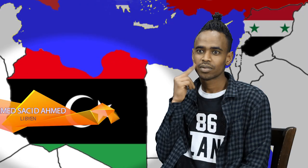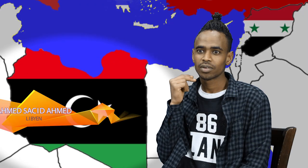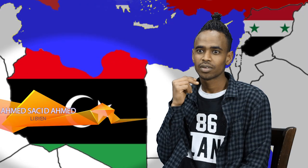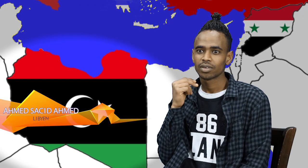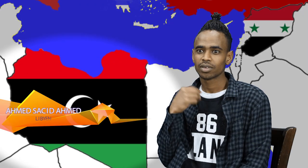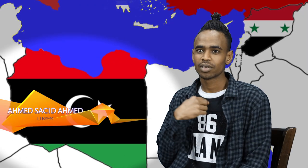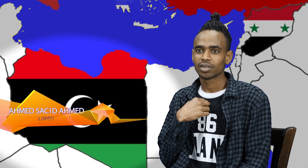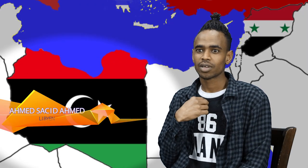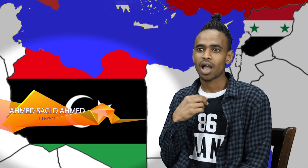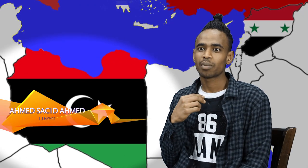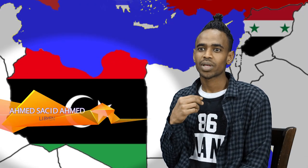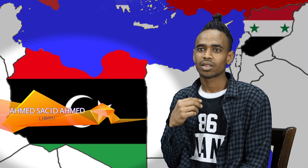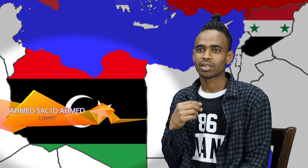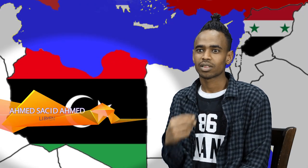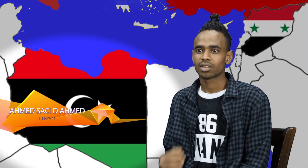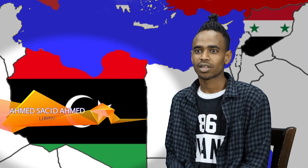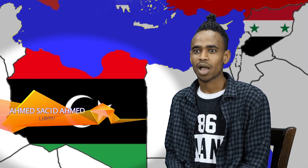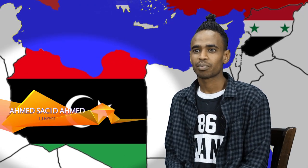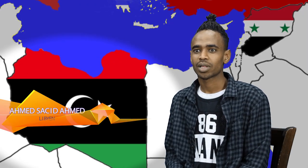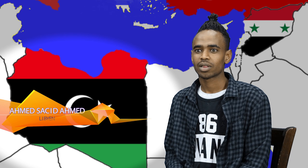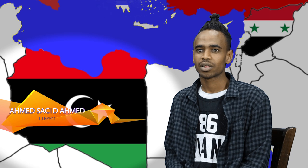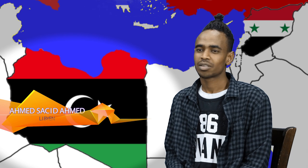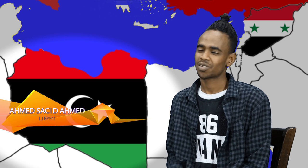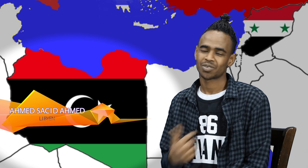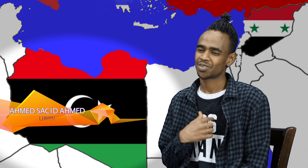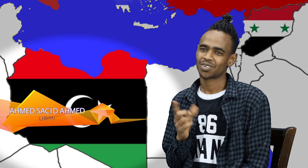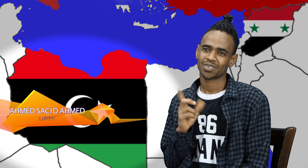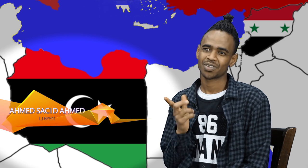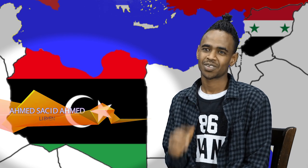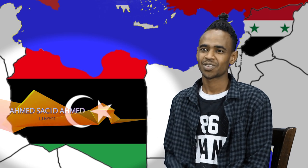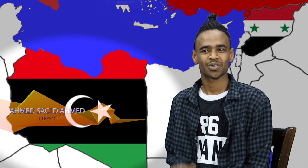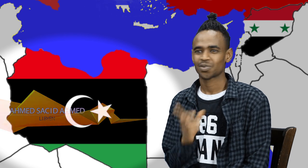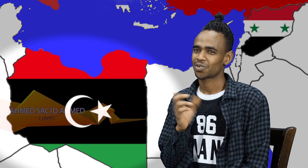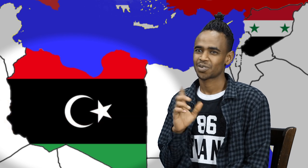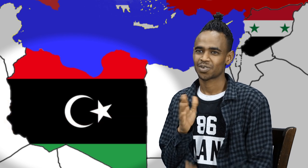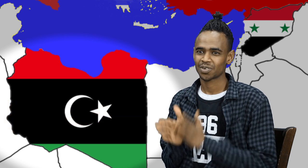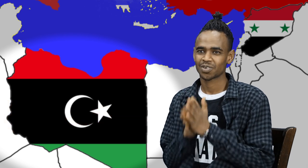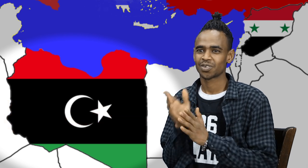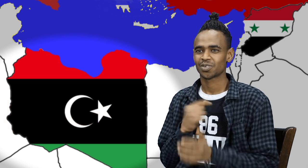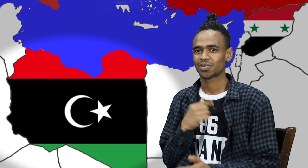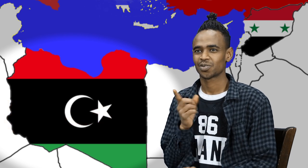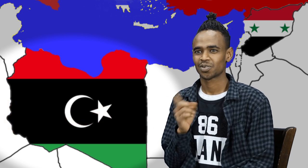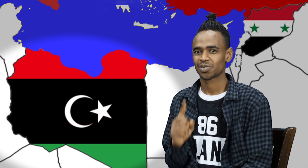Mein Name ist Ahmed. Nein, habe kein Gebärdennamen.